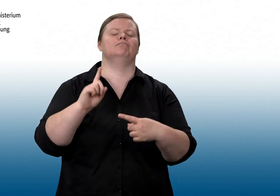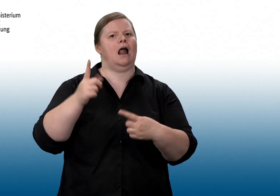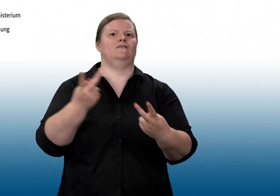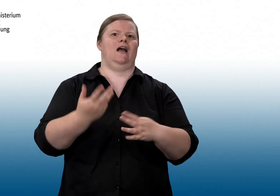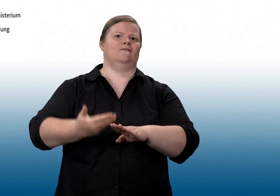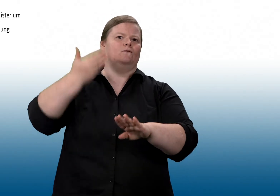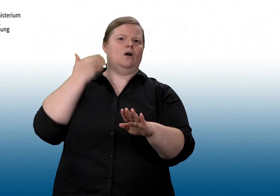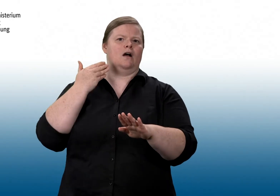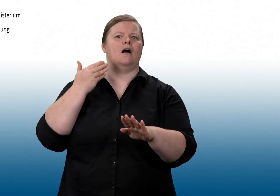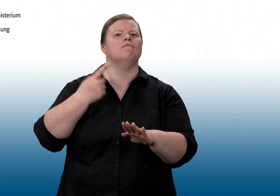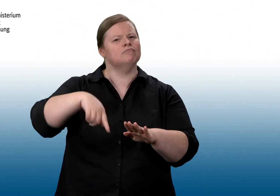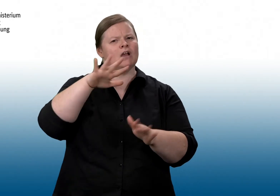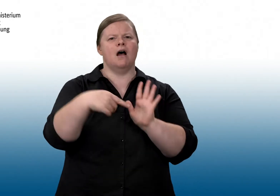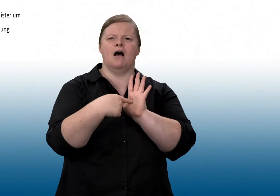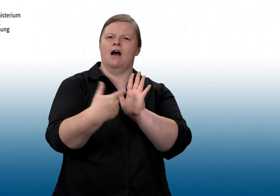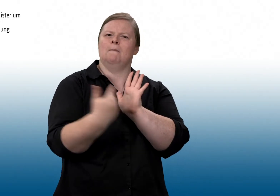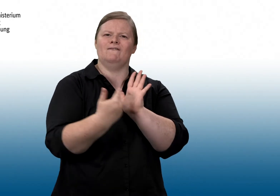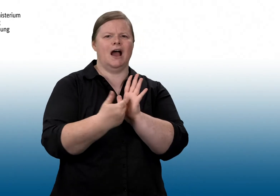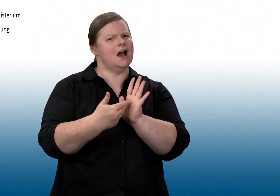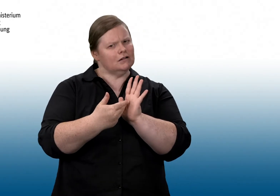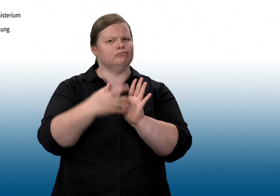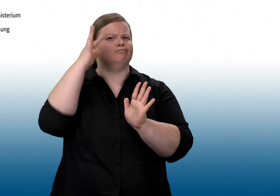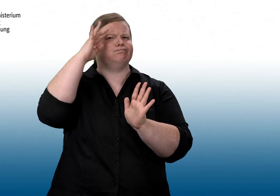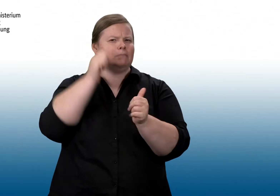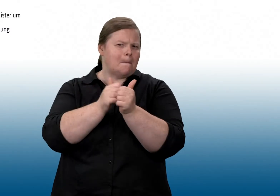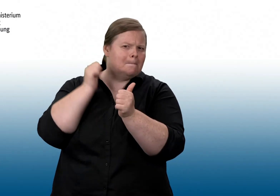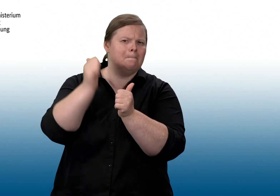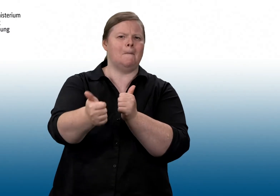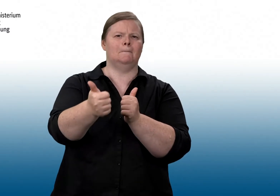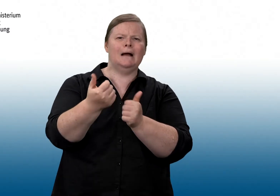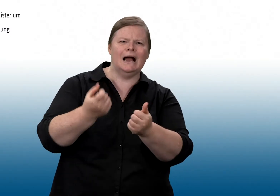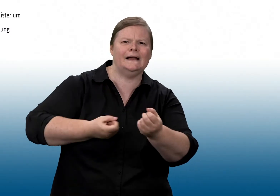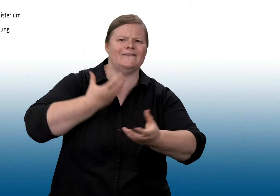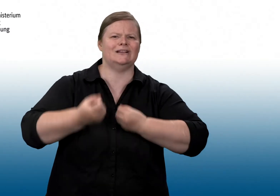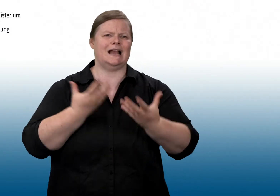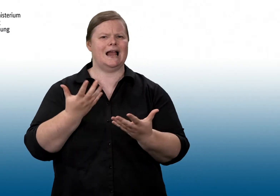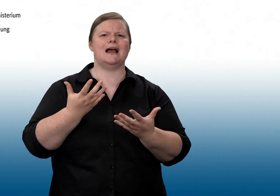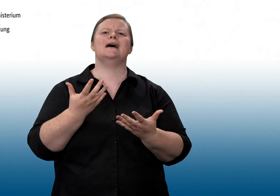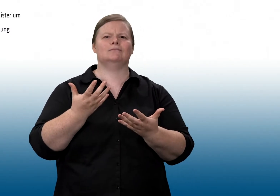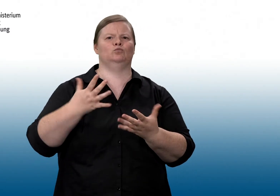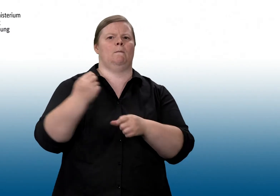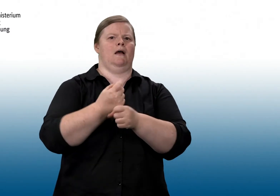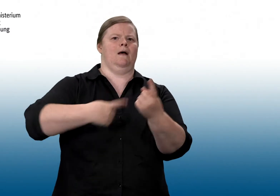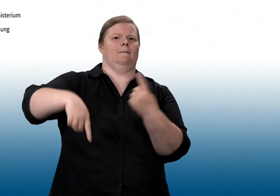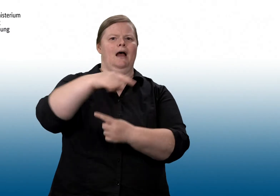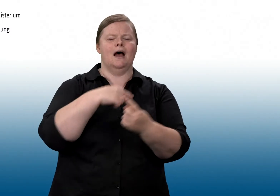beweisen Pioniergeist und Kreativität in der Zusammenarbeit